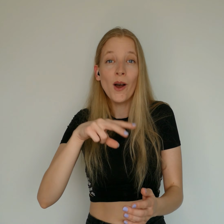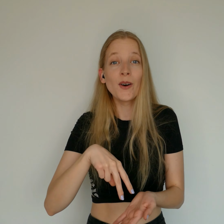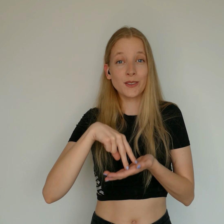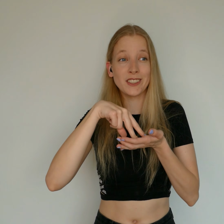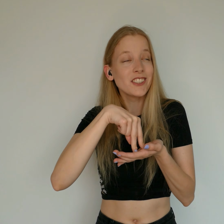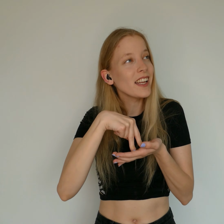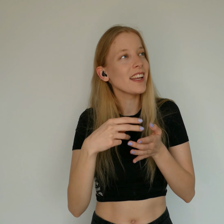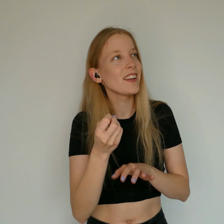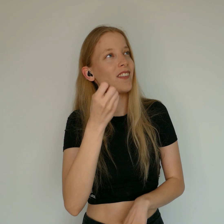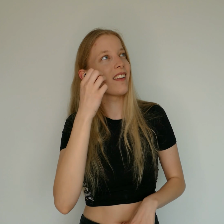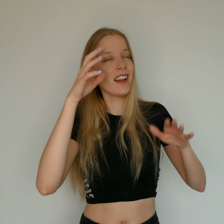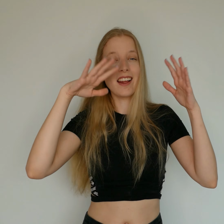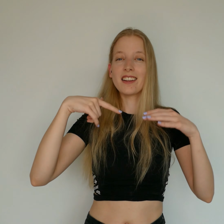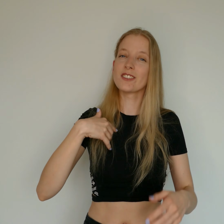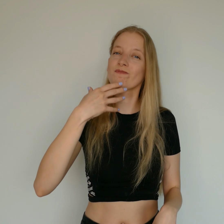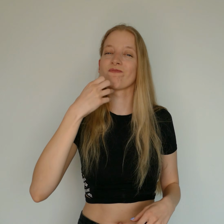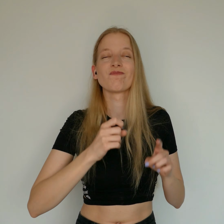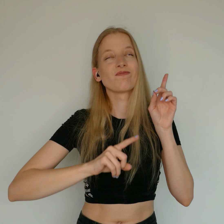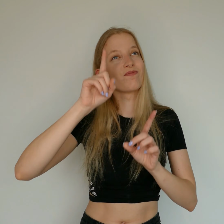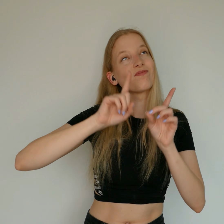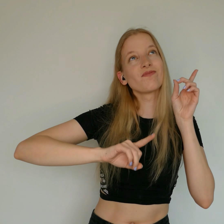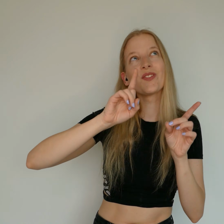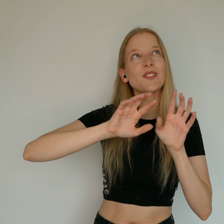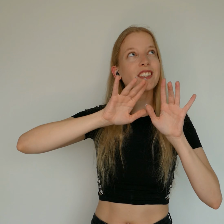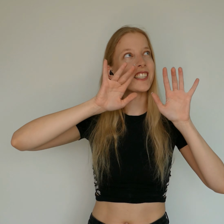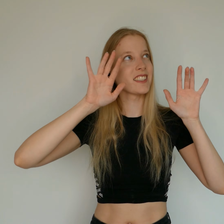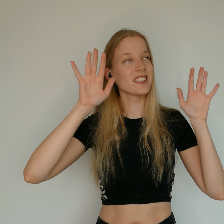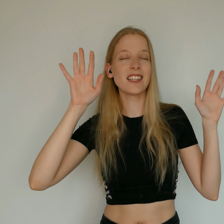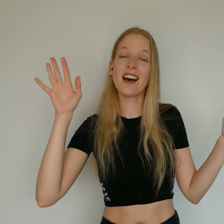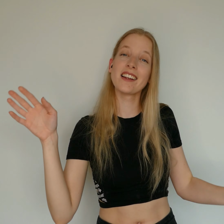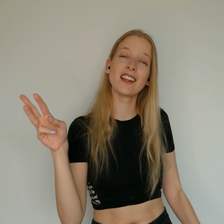Und ich steh' im lila Regen Ich will ein Feuerstarter sein